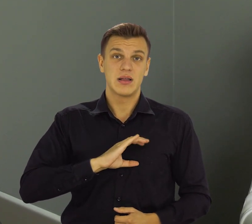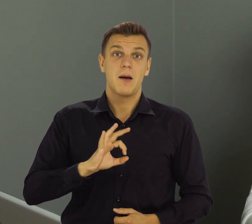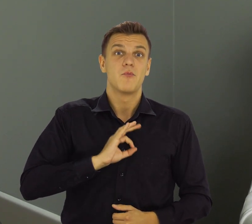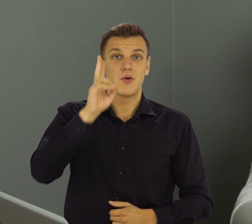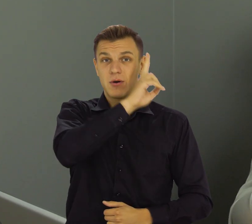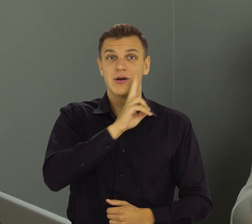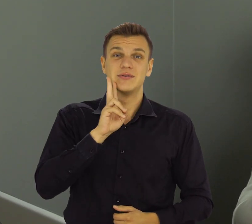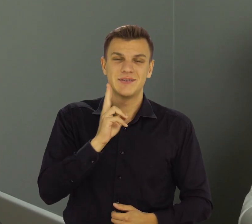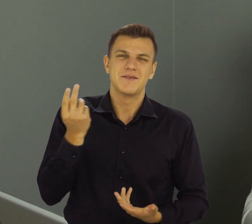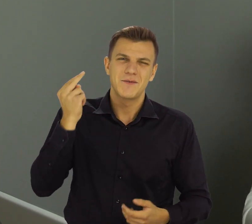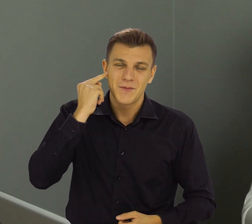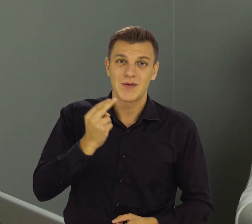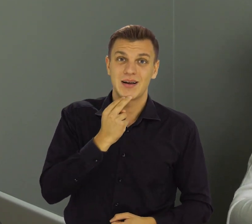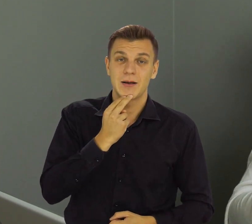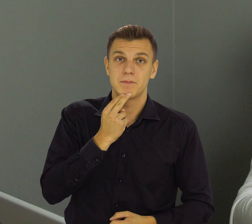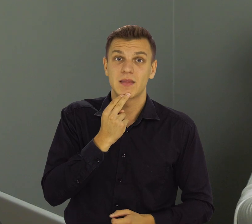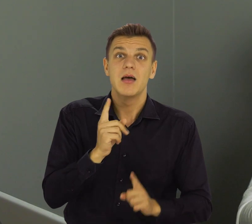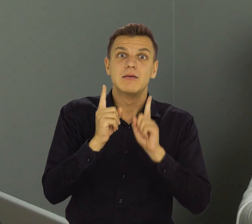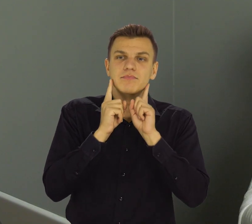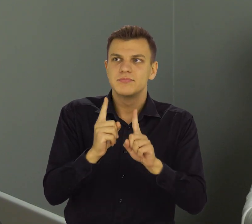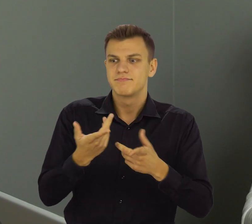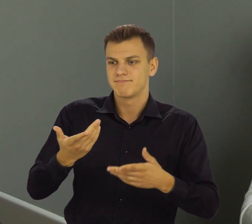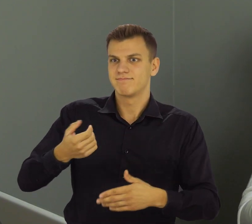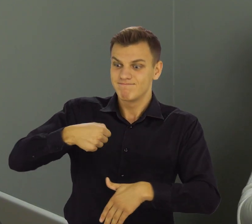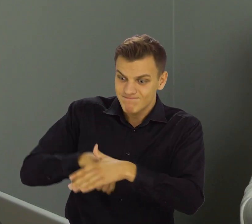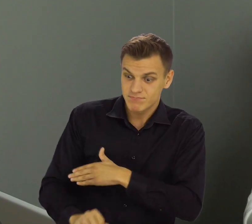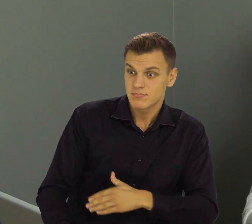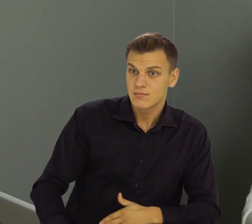W zasadzie, już pierwsze miesiące życia są inne,